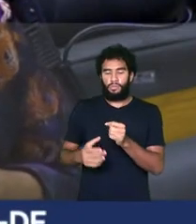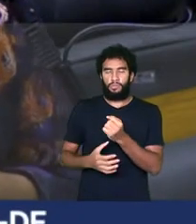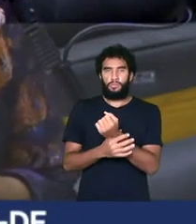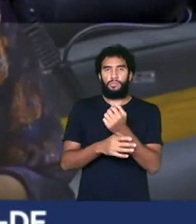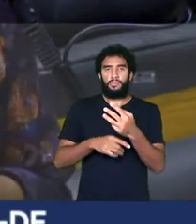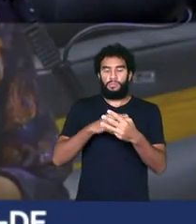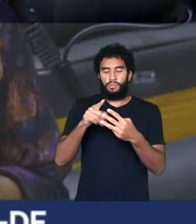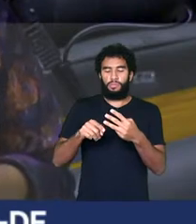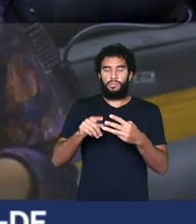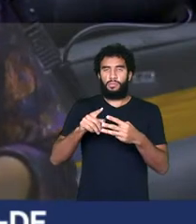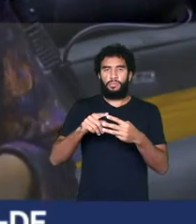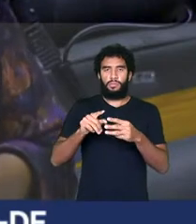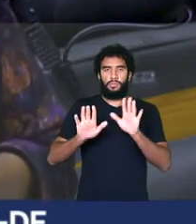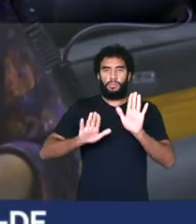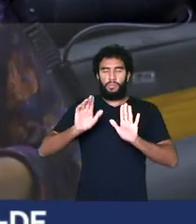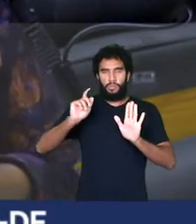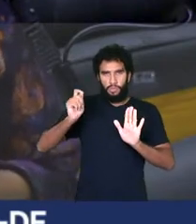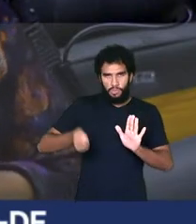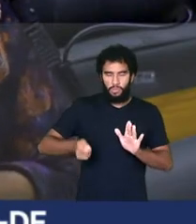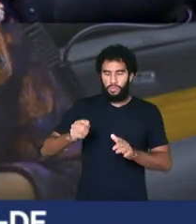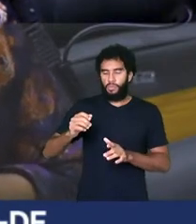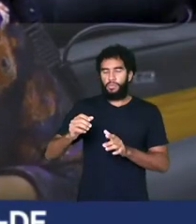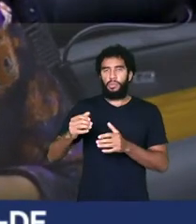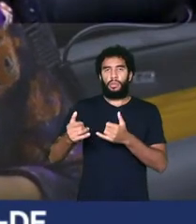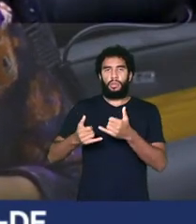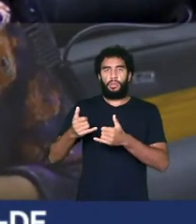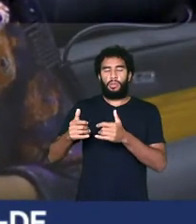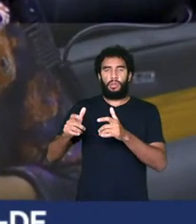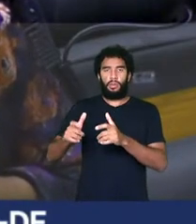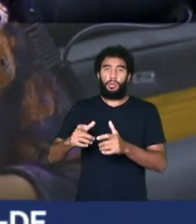VOTA SIM AO TEXTO, PORQUE O TEXTO ASSEGURA ESSES TRÊS ASPECTOS, LEILÃO PARA OS CASSINOS, QUERÍAMOS QUE